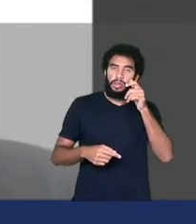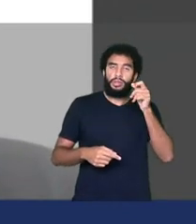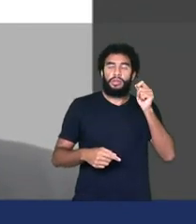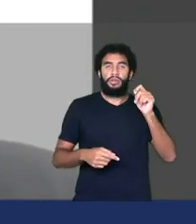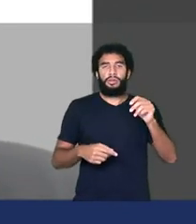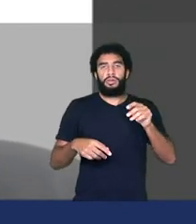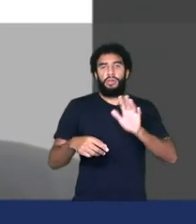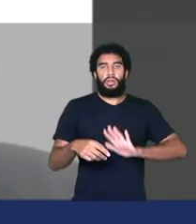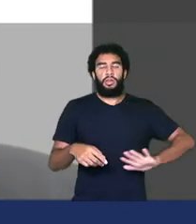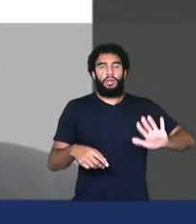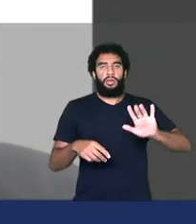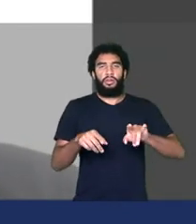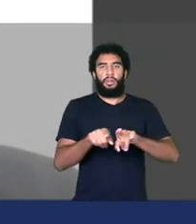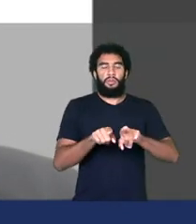TERRA E PARA OS INTERESSES